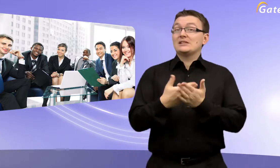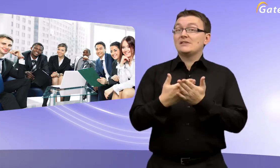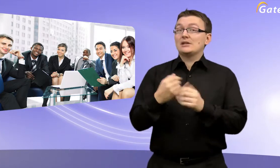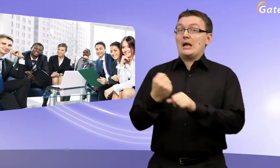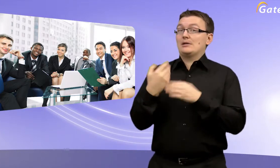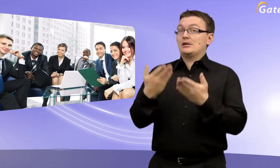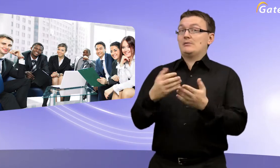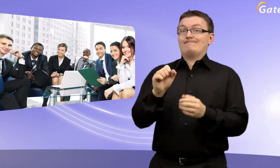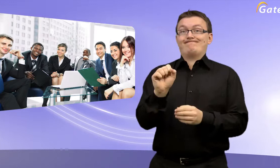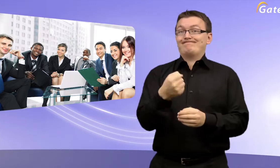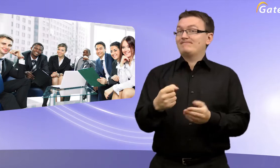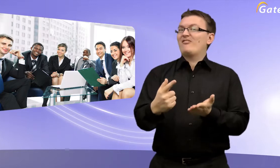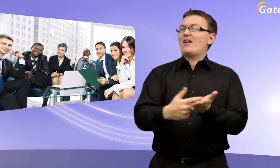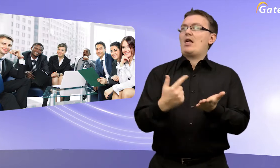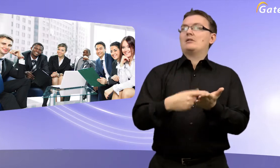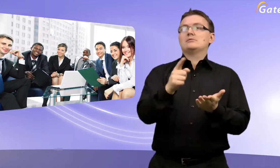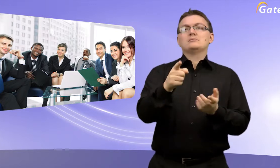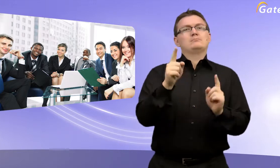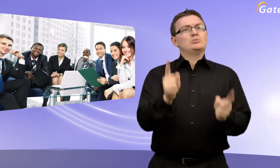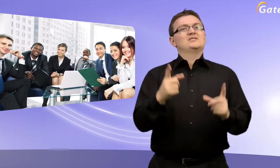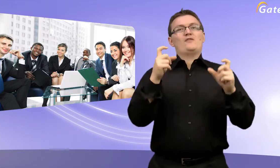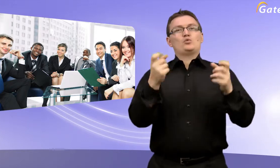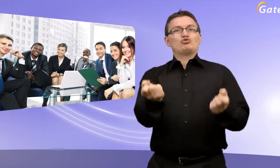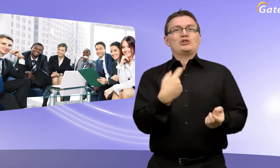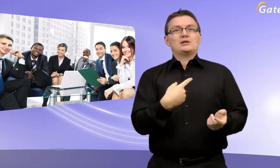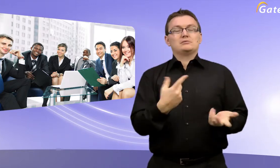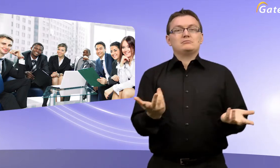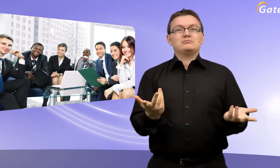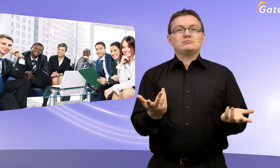Deswegen kann der Abeitgeber nicht verlangen, dass Sie ein Foto schicken.